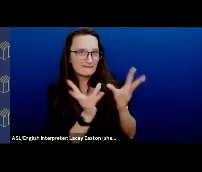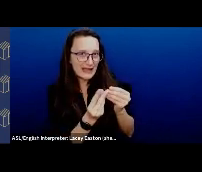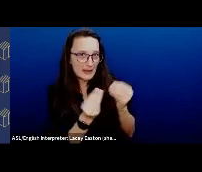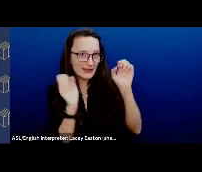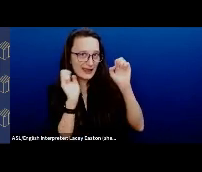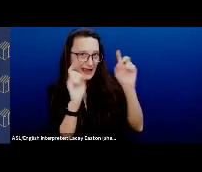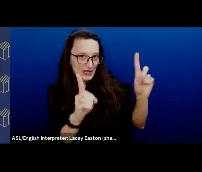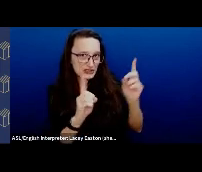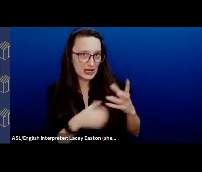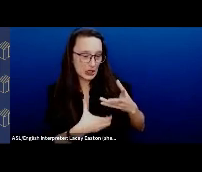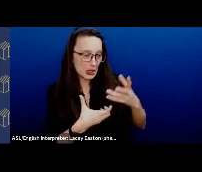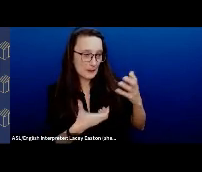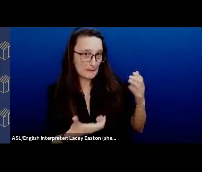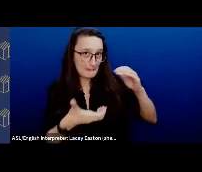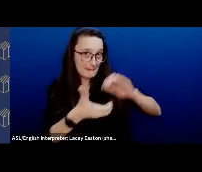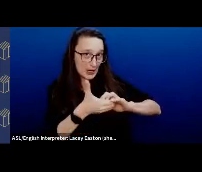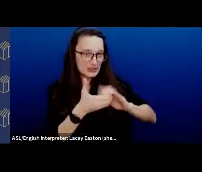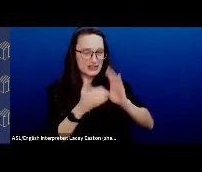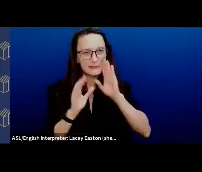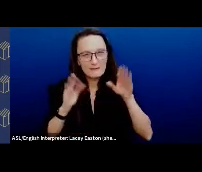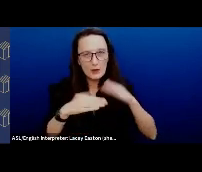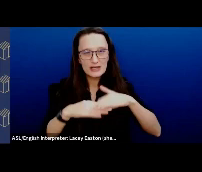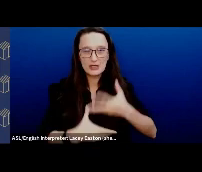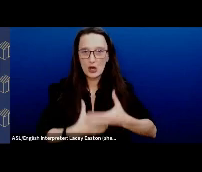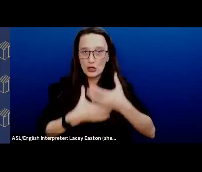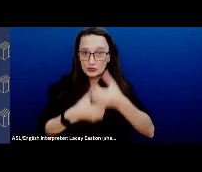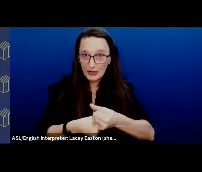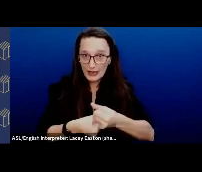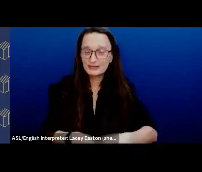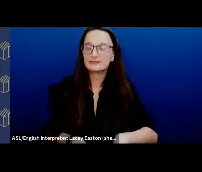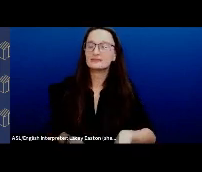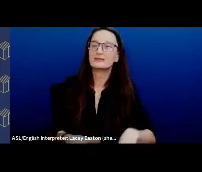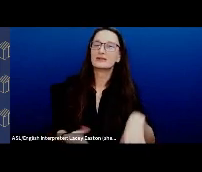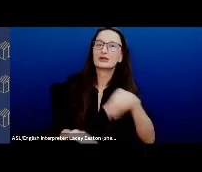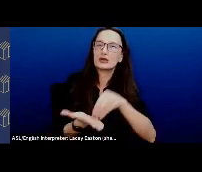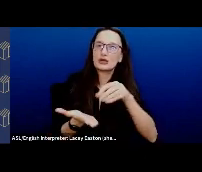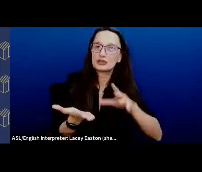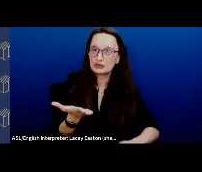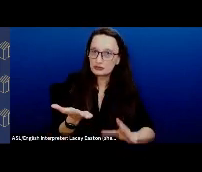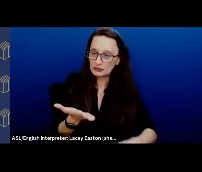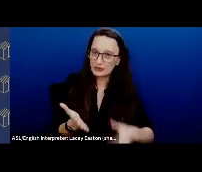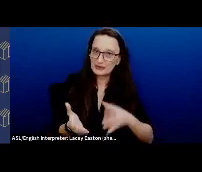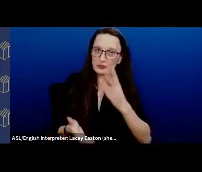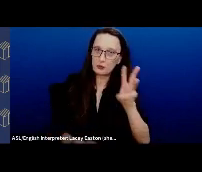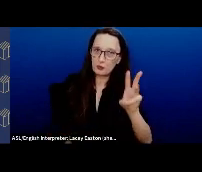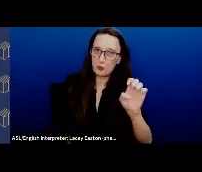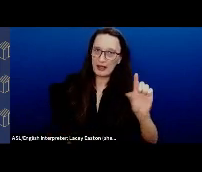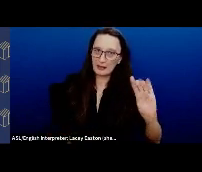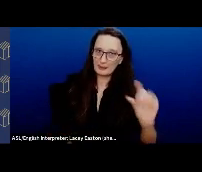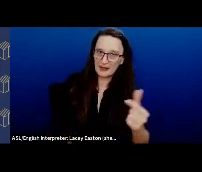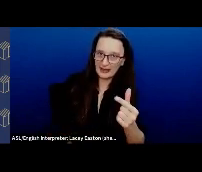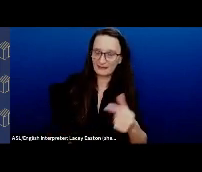y en el aprendizaje y el bienestar de los estudiantes, luego construimos la base centrándonos